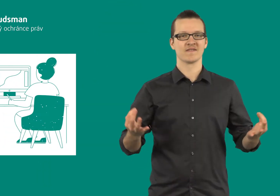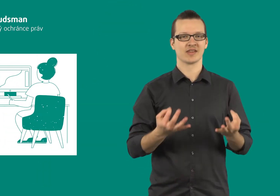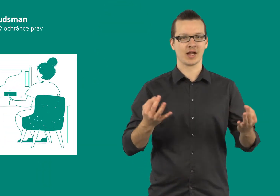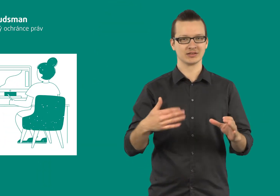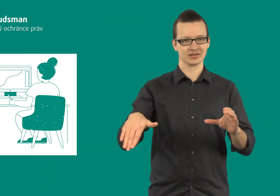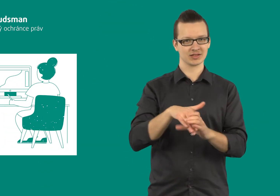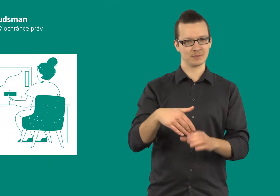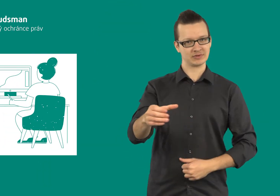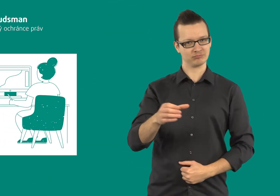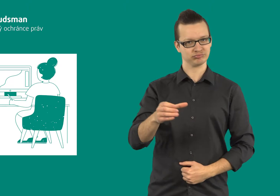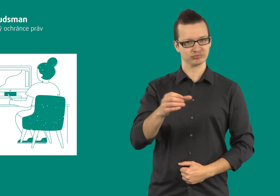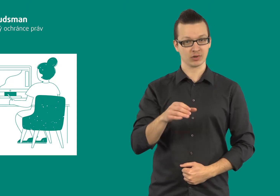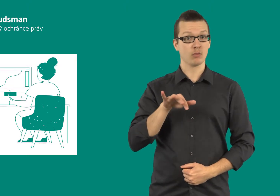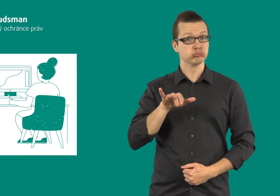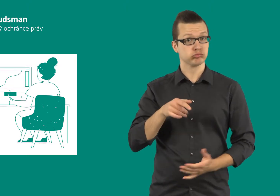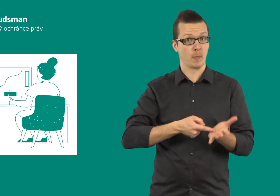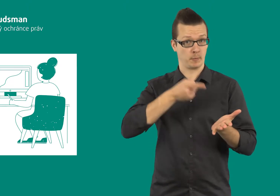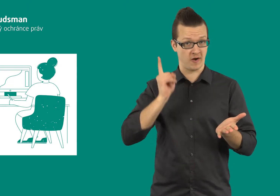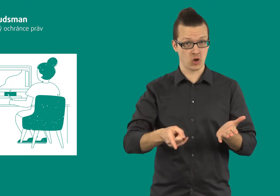Zaměstnávání lidí s postižením je poviností,